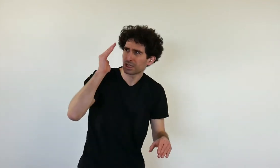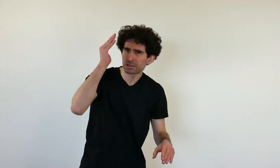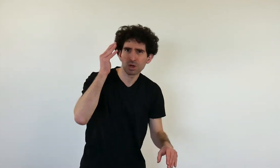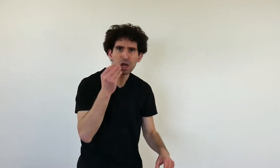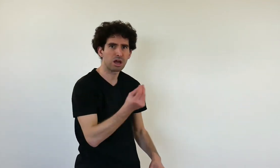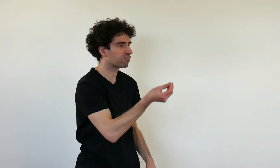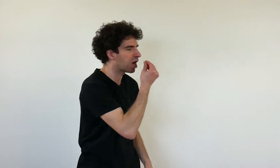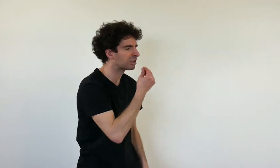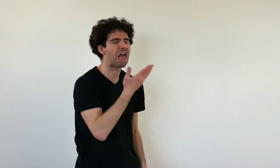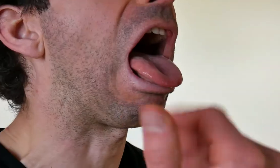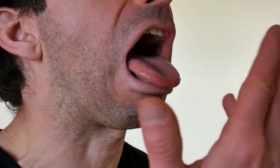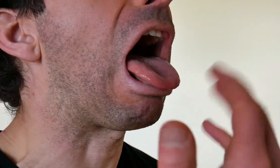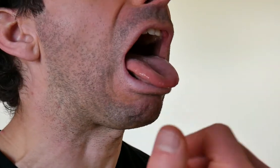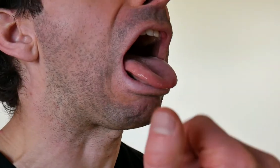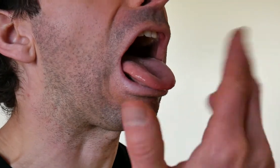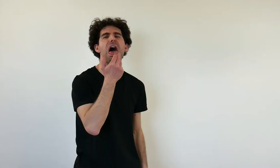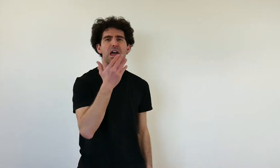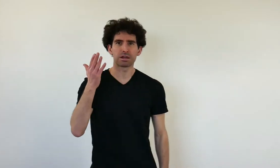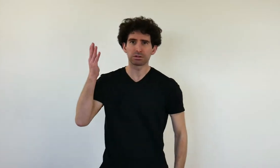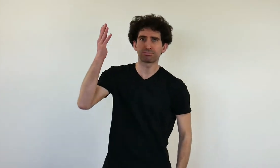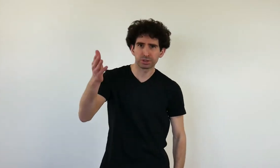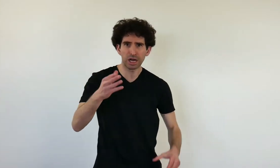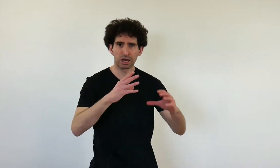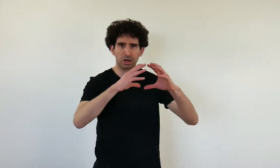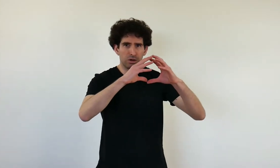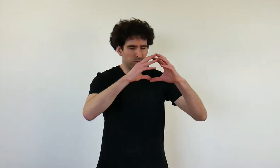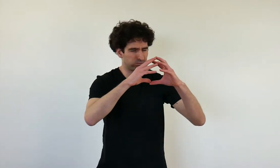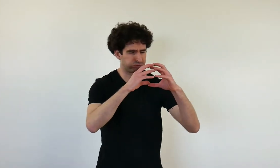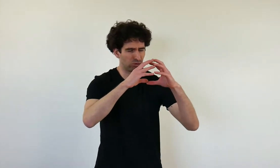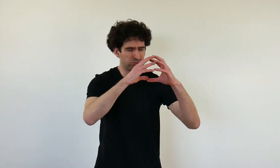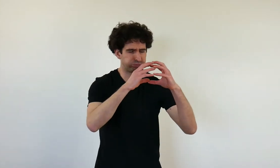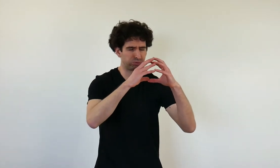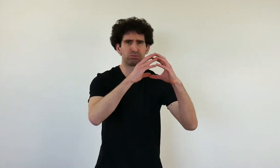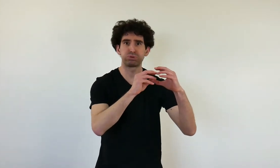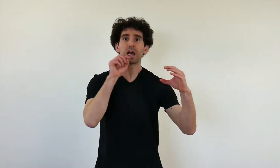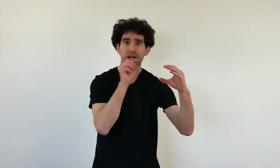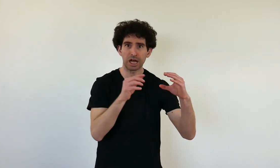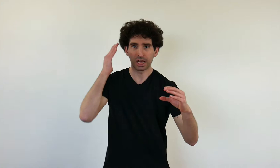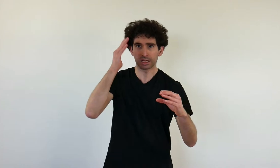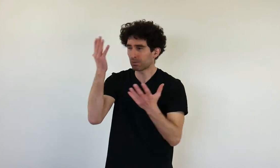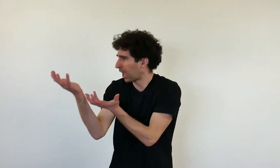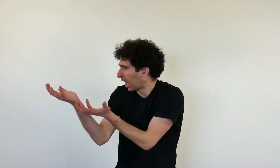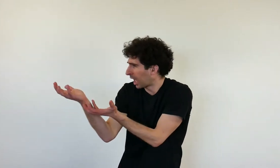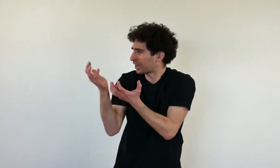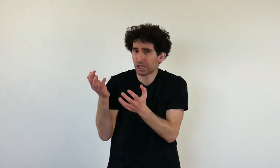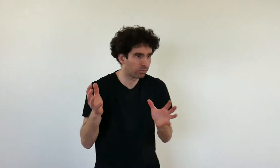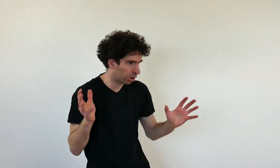S'ils les mangent, ils les recrachent. Plus tard, une fois le fruit bien mûr, il attire les animaux